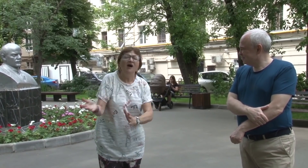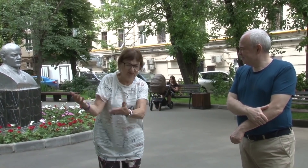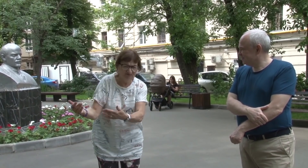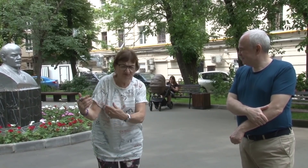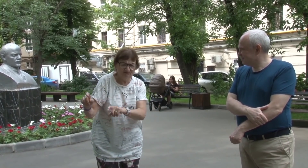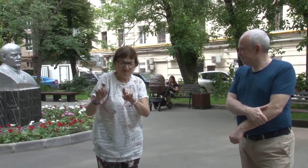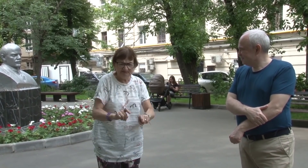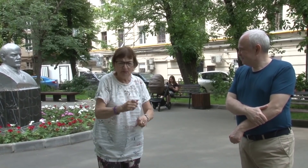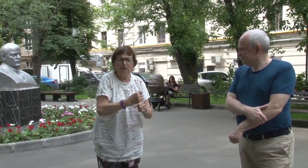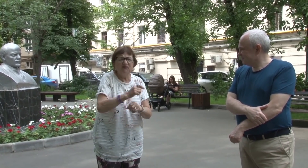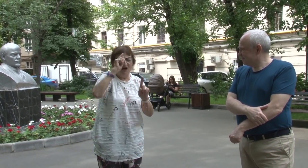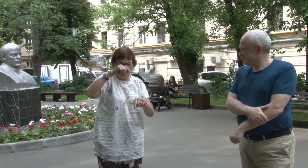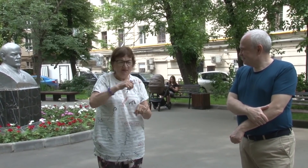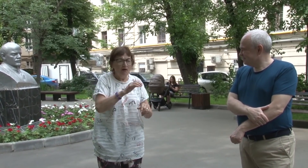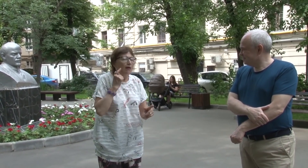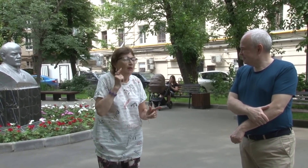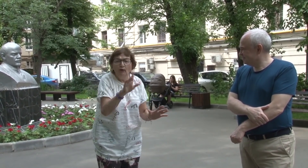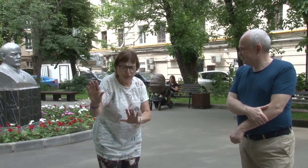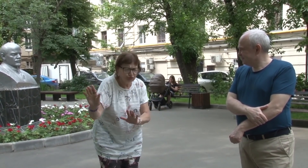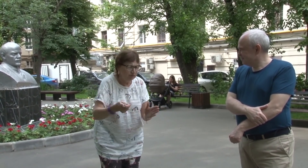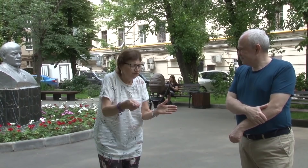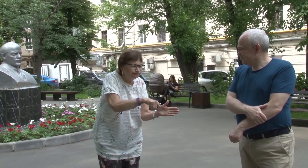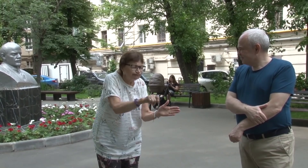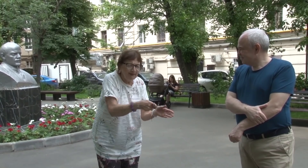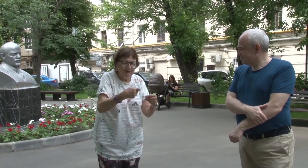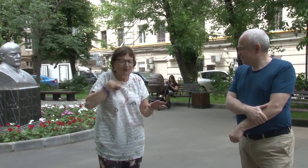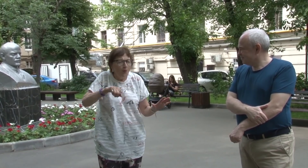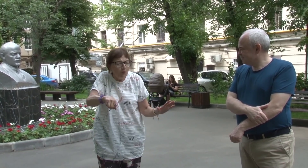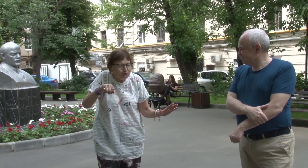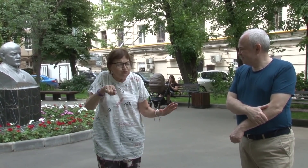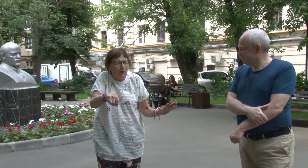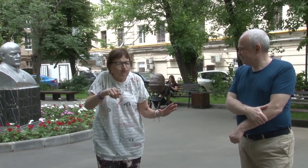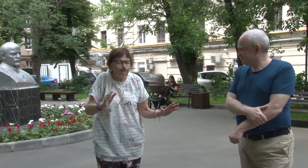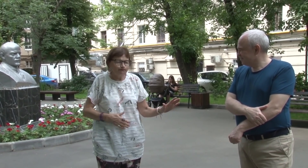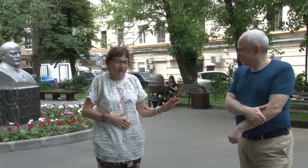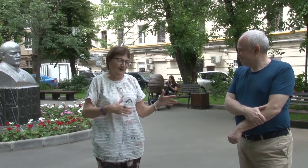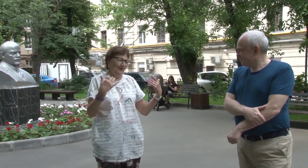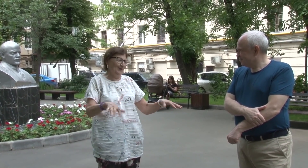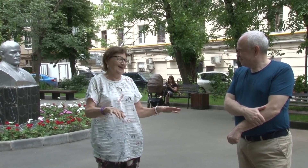И меня подзывали: садись. Повара знали, что я глухая. Клали обед на тарелки. Я ела и сыта была.